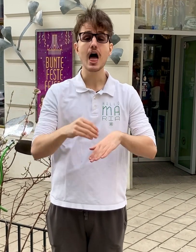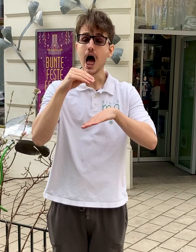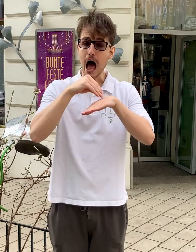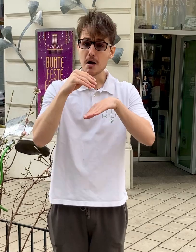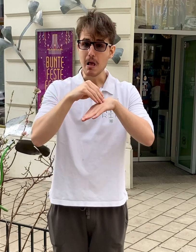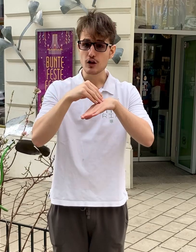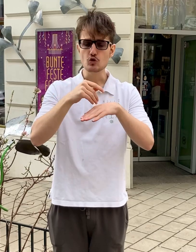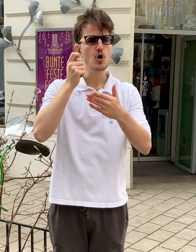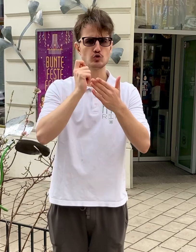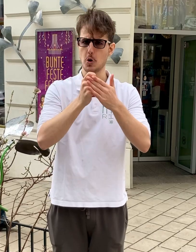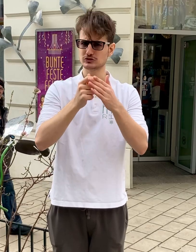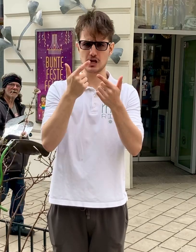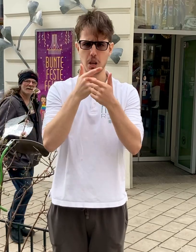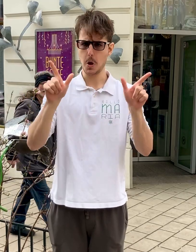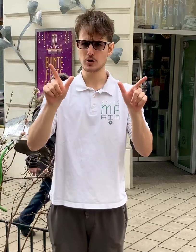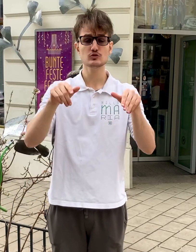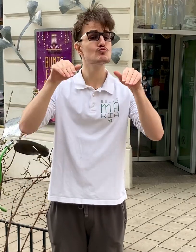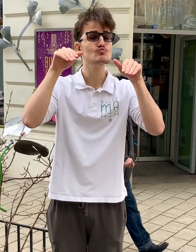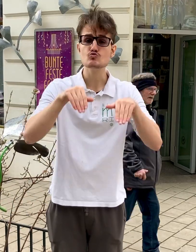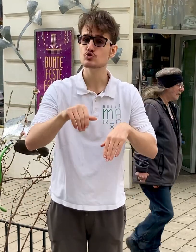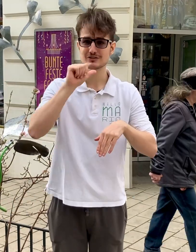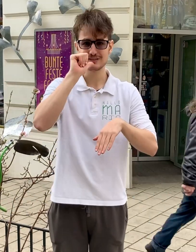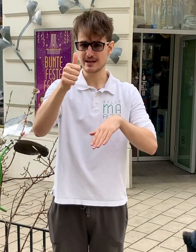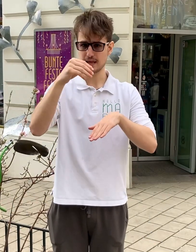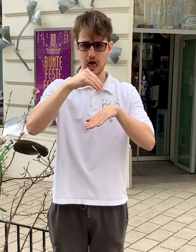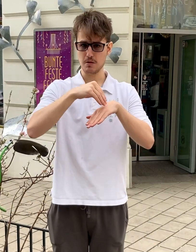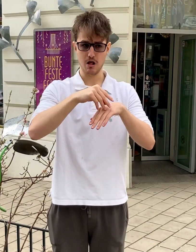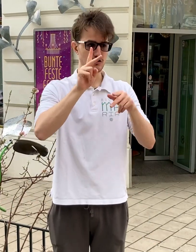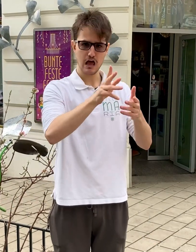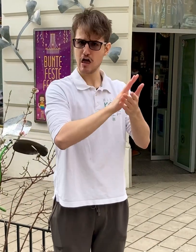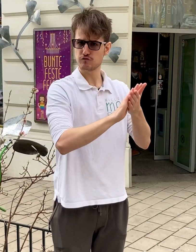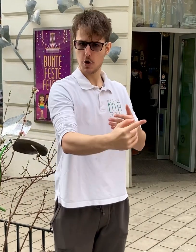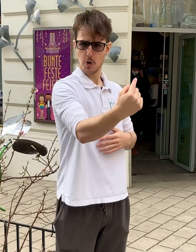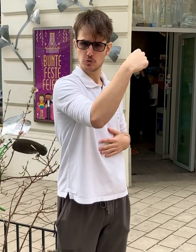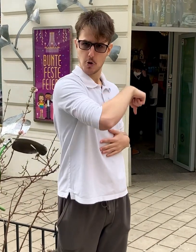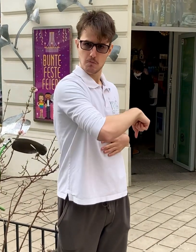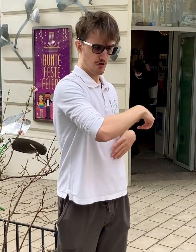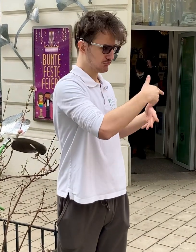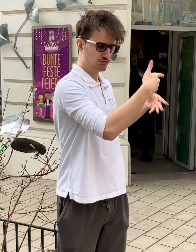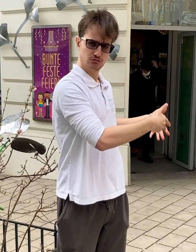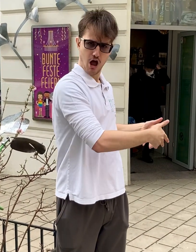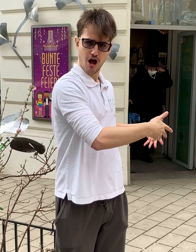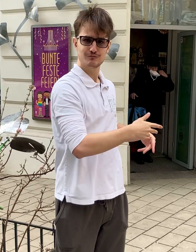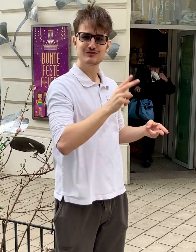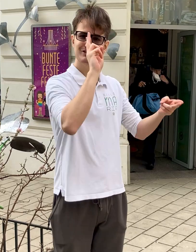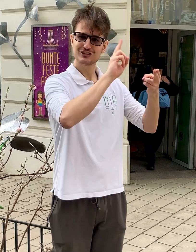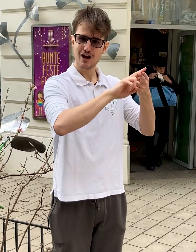Das Angebot ist kostenlos und es ist keine Anmeldung notwendig.